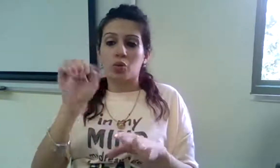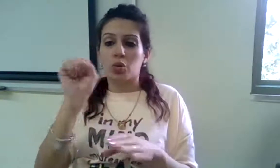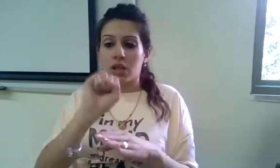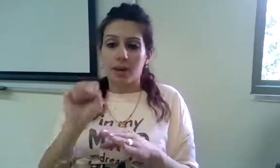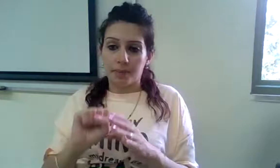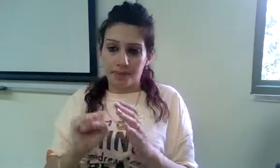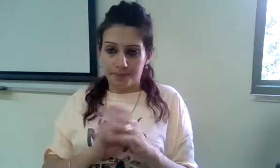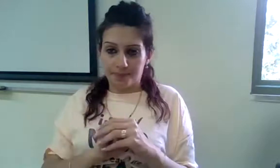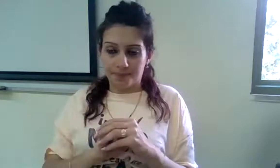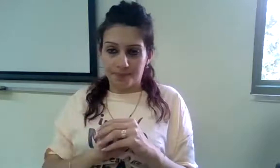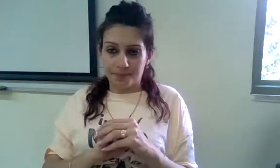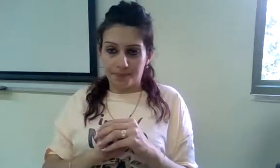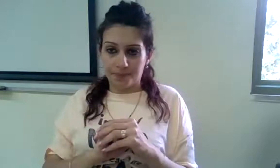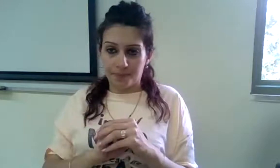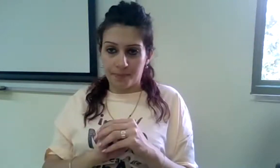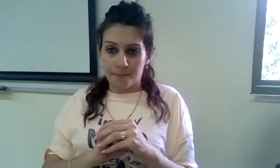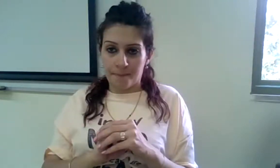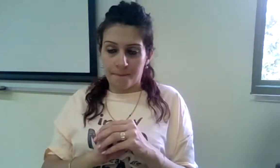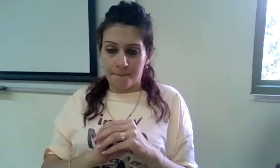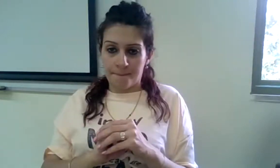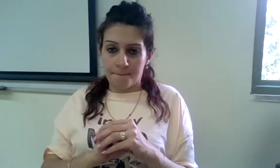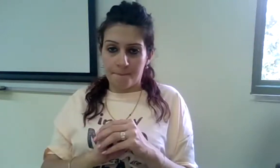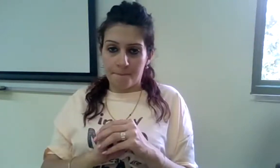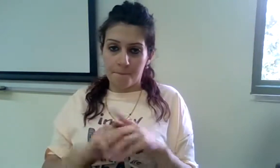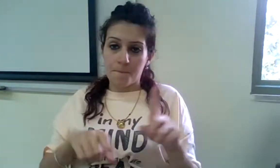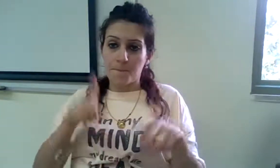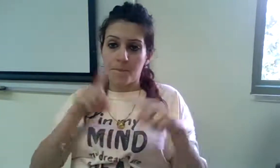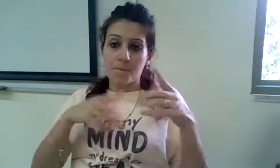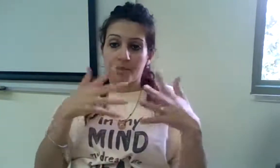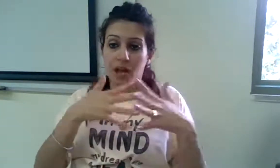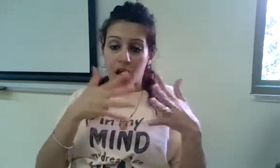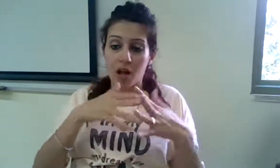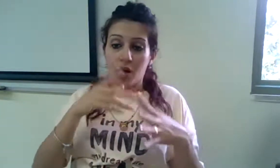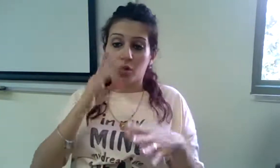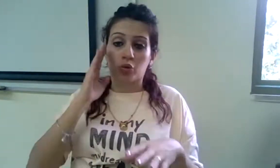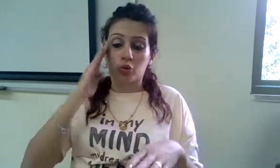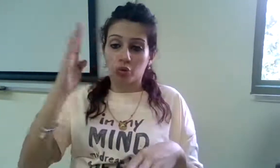التقدير من ناحية من قبل الأهل